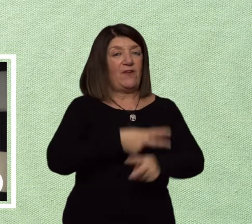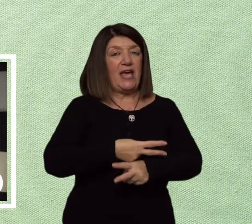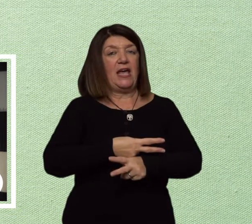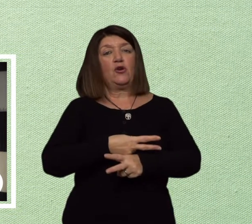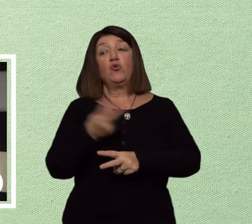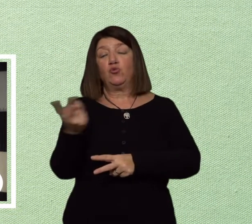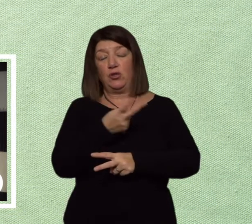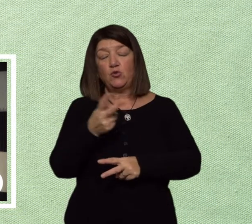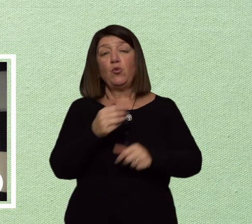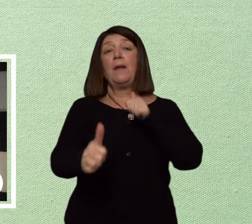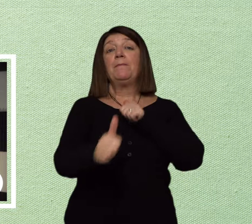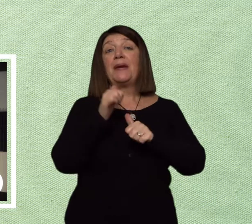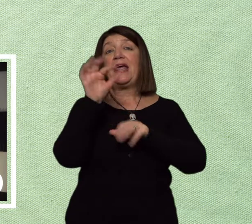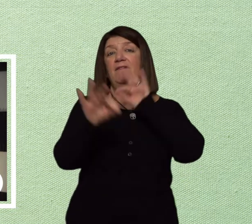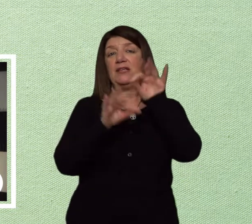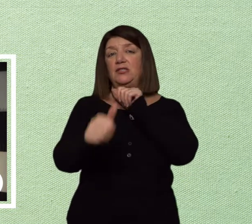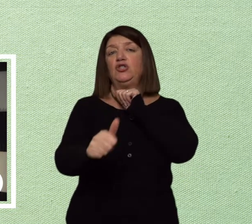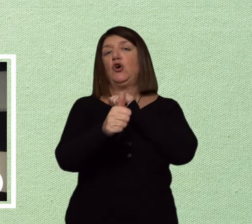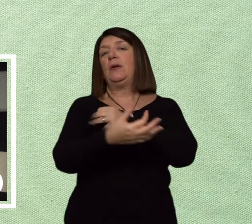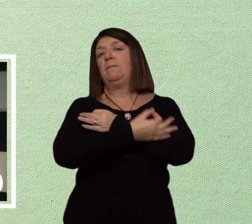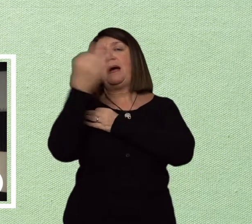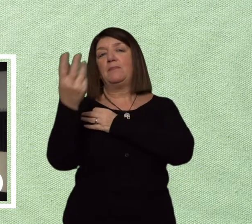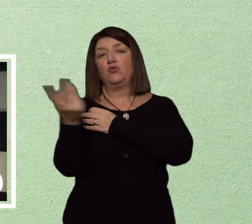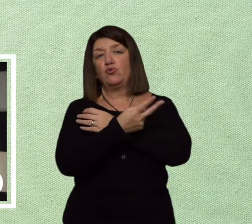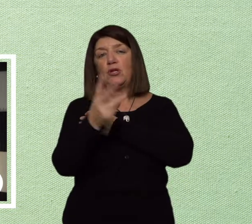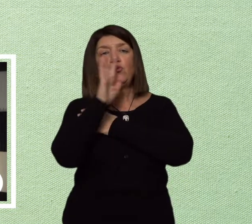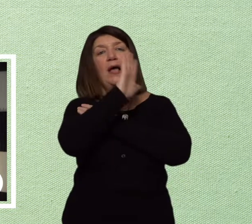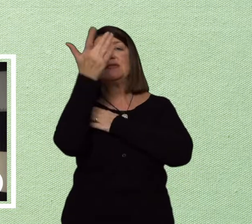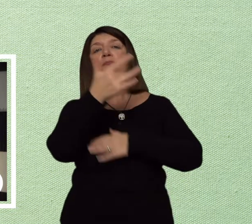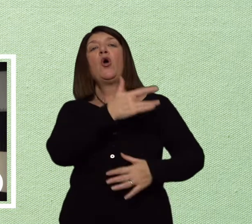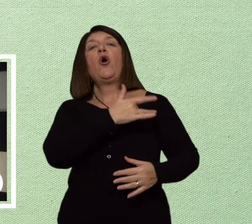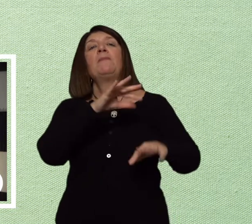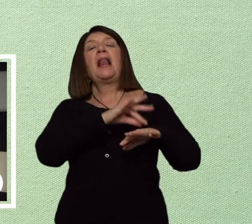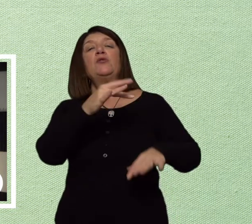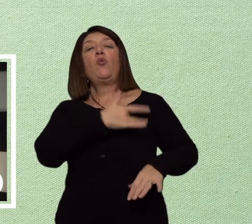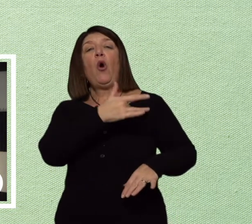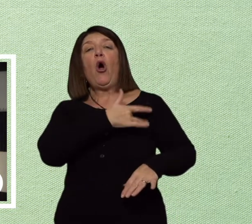come si presenta l'infarto, scusate, nella donna mentre nell'uomo a questo caratteristico